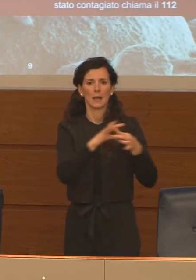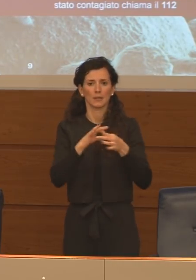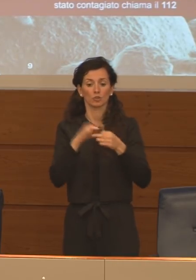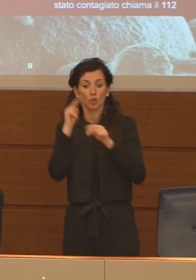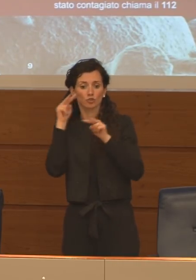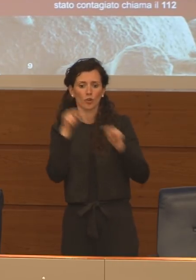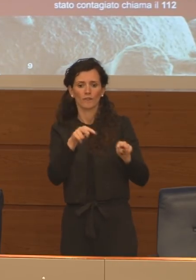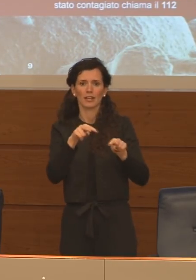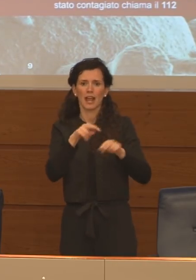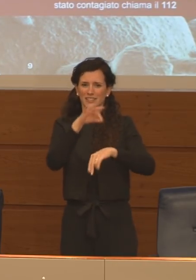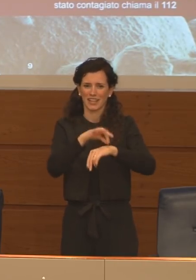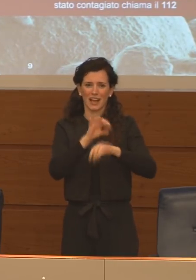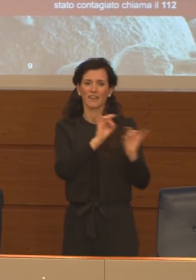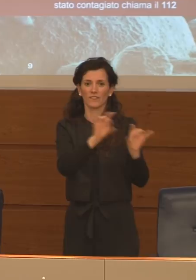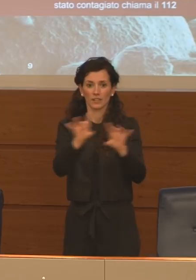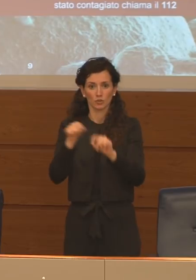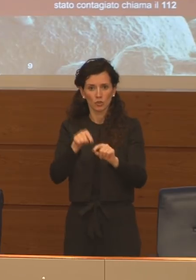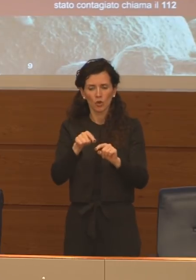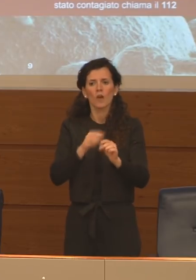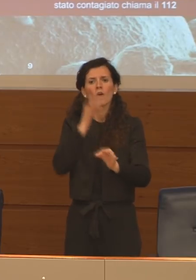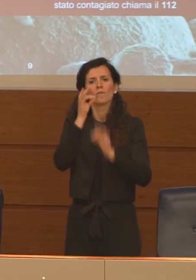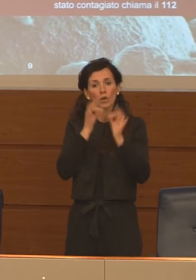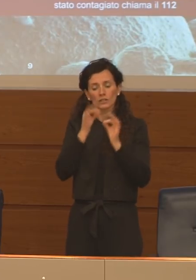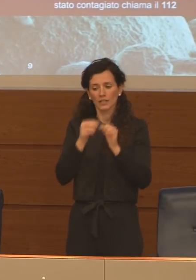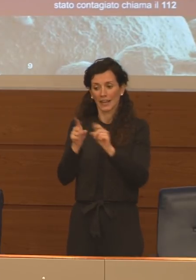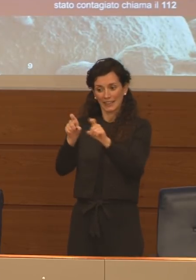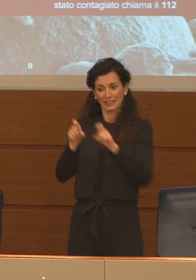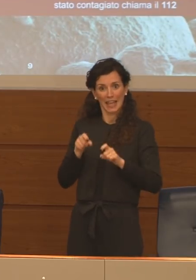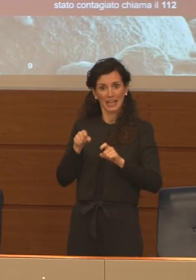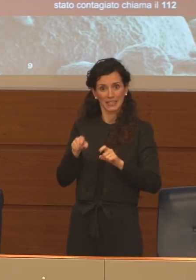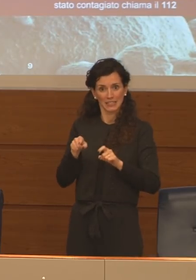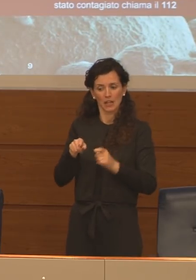che vuol dire che oltre ai test di conferma si raccolgono anche tutte le